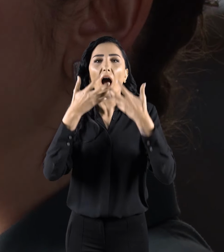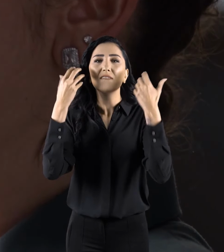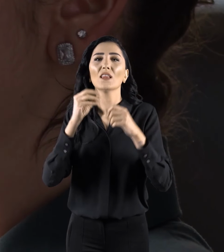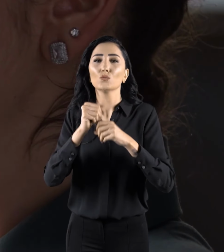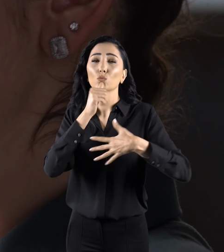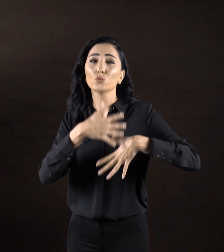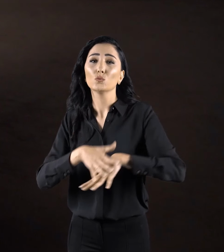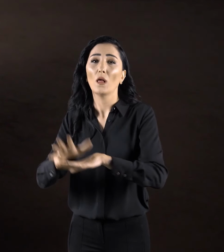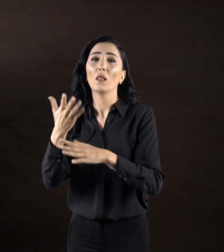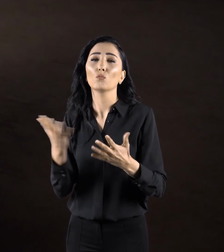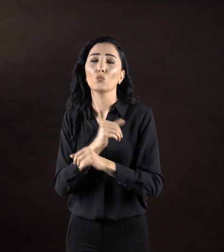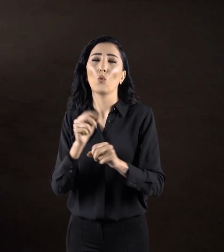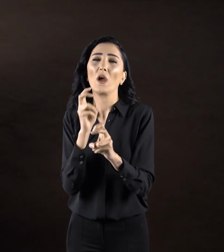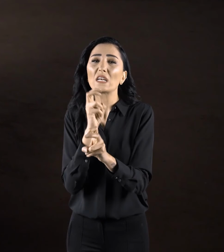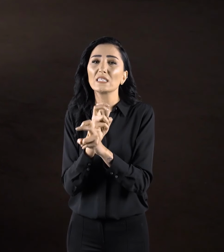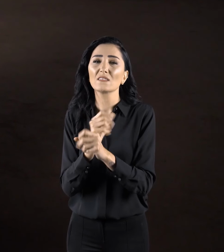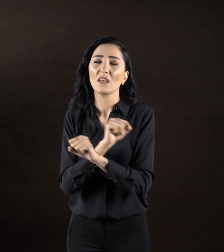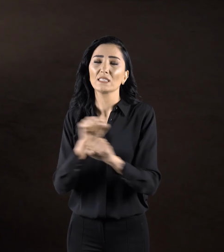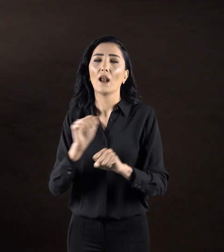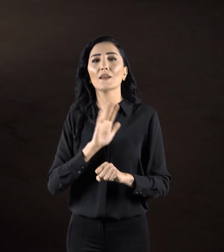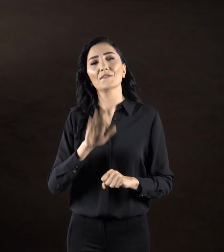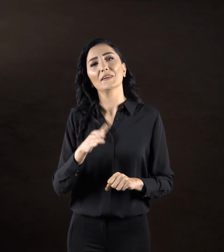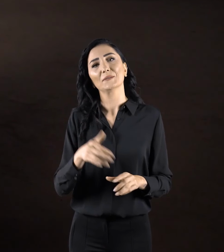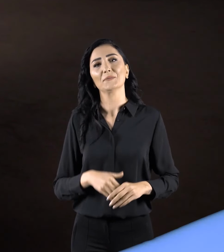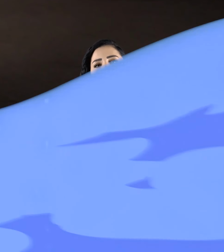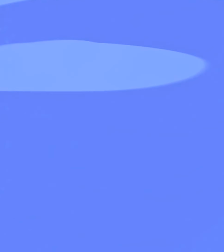Hayvanlar için de sellerin çok büyük riskleri ve kayıpları bulunuyor.